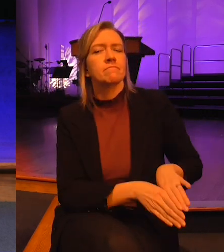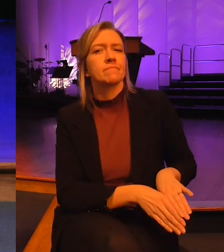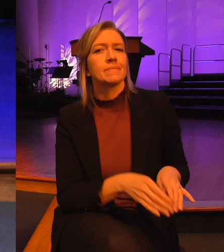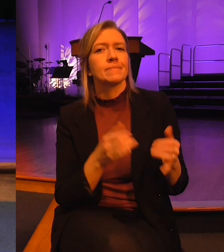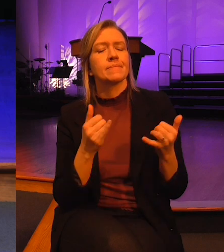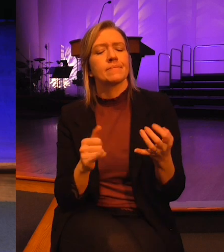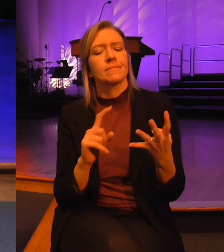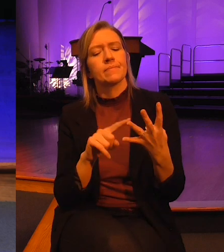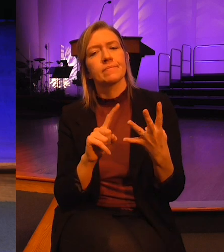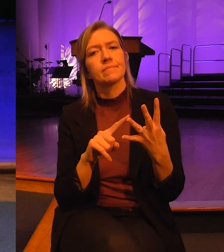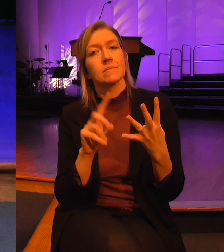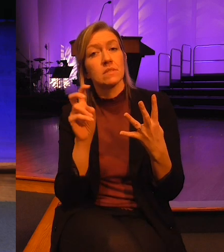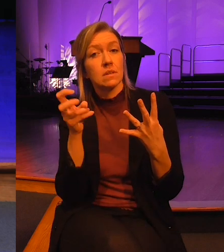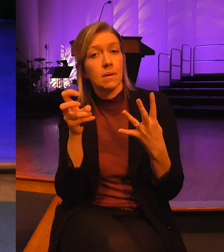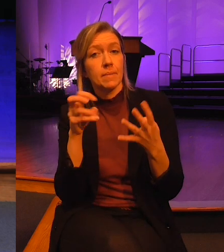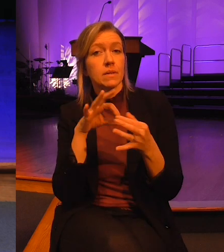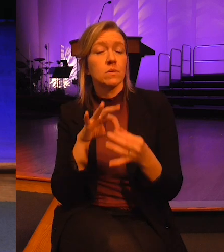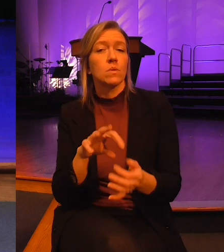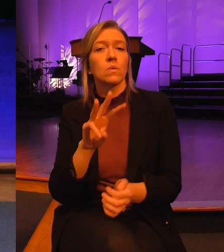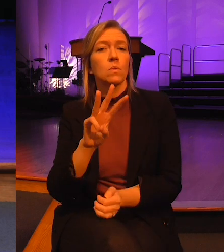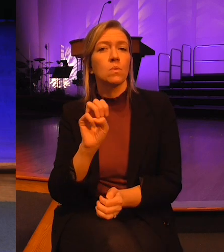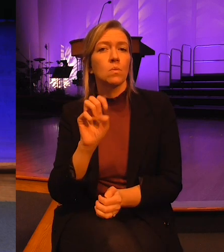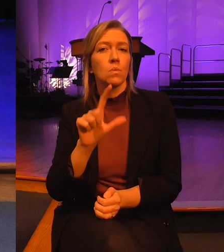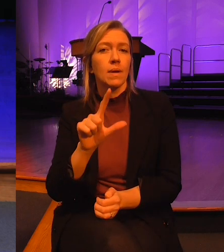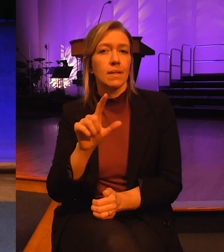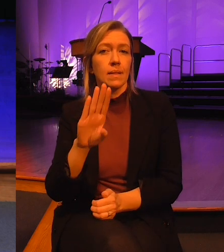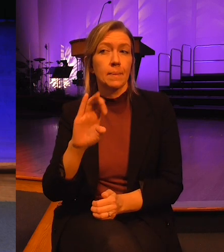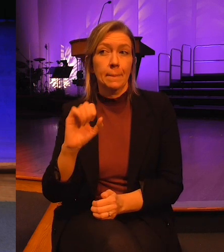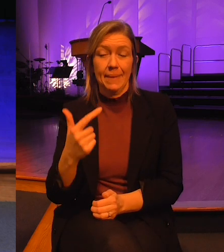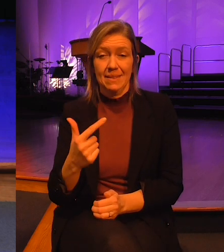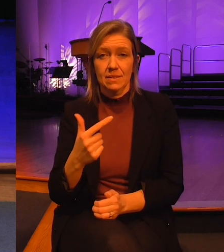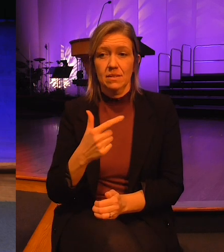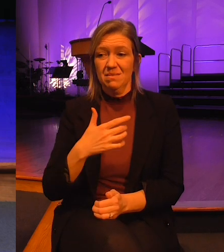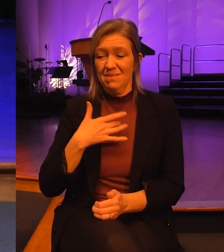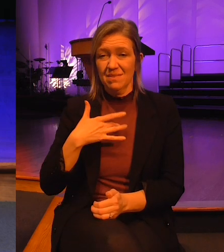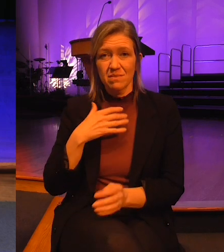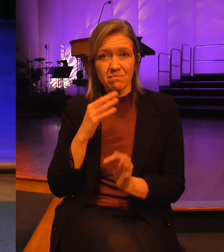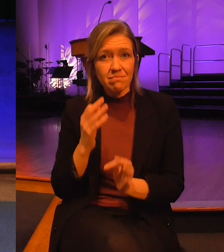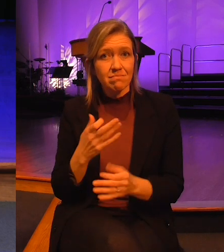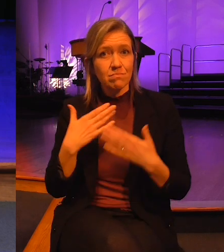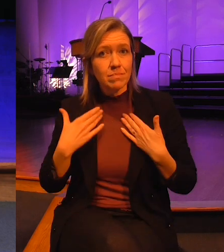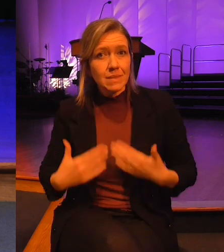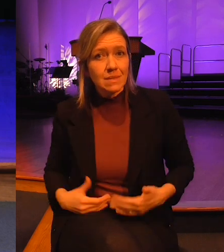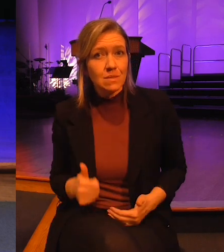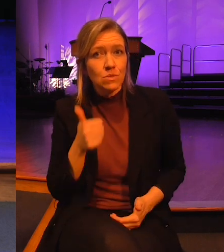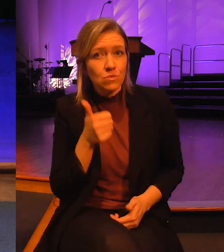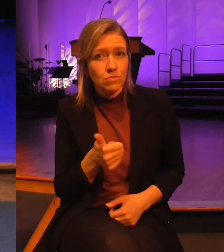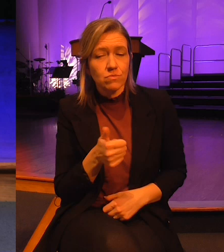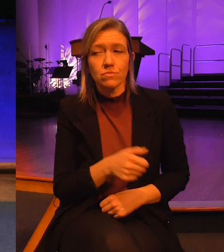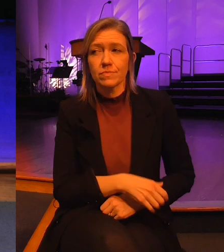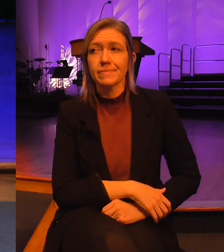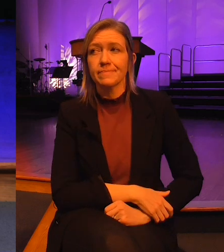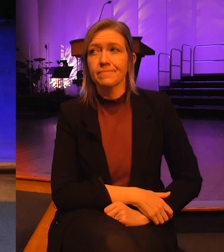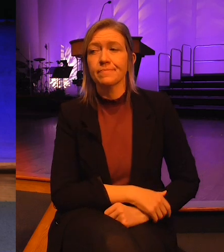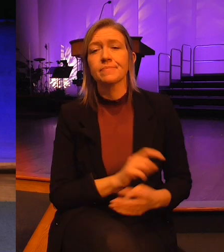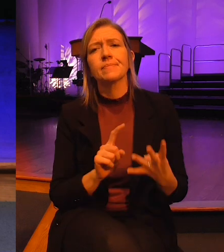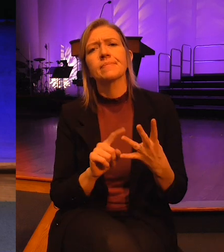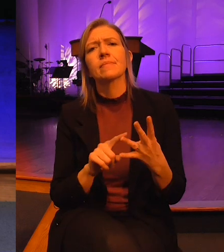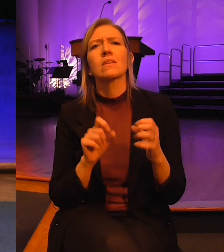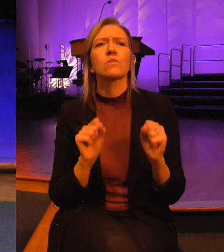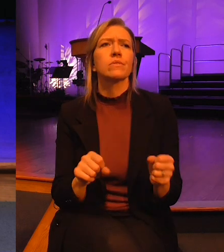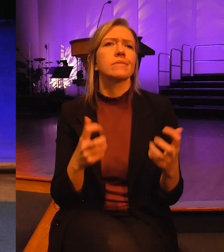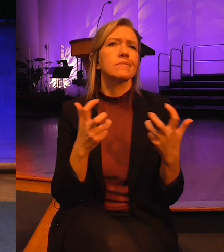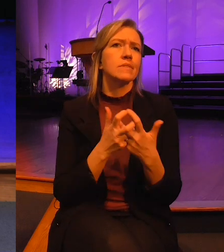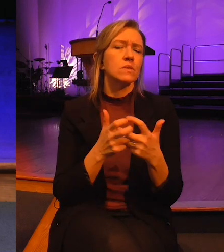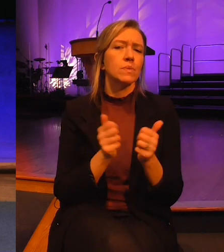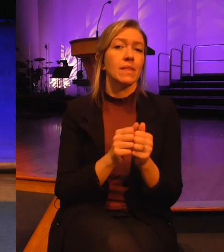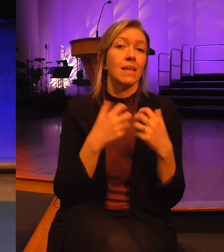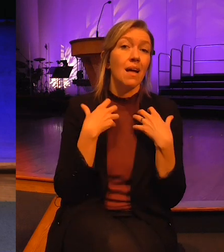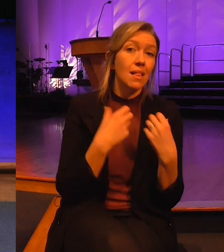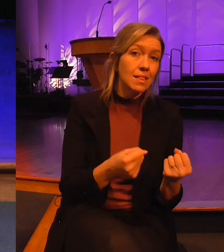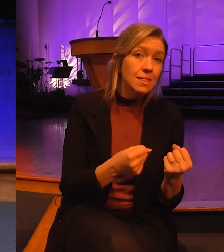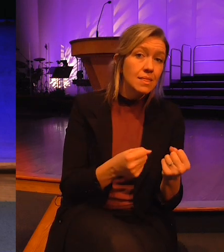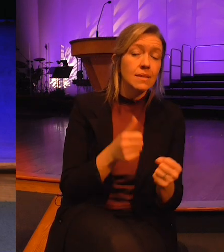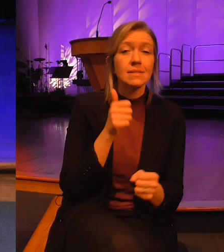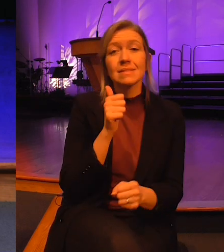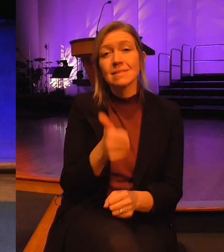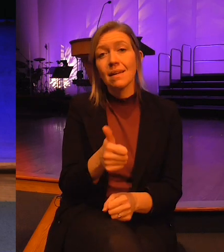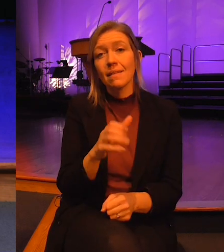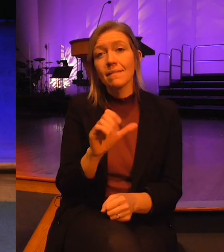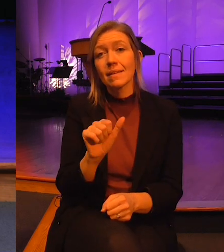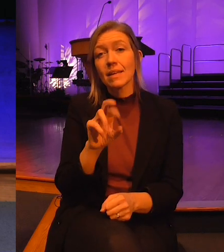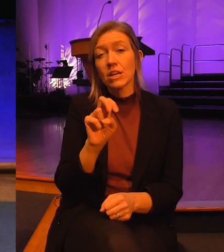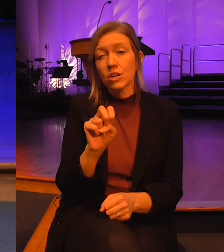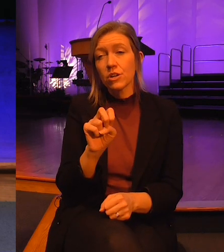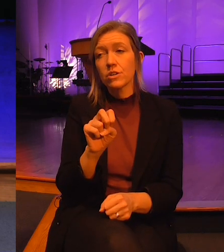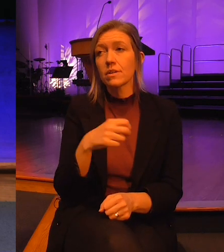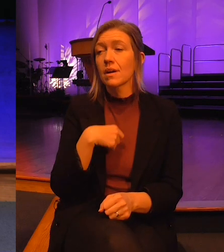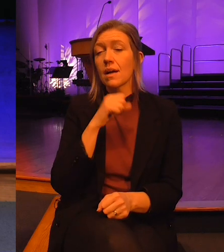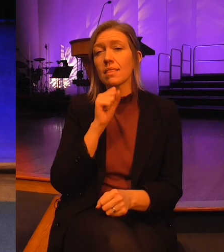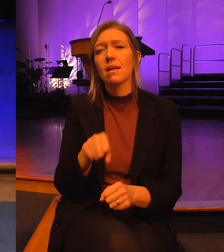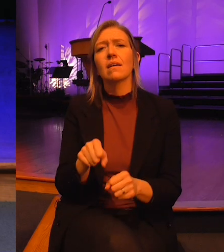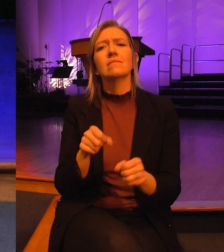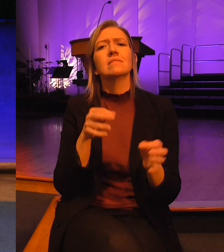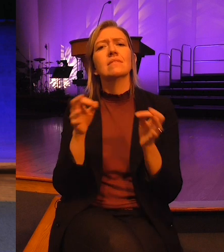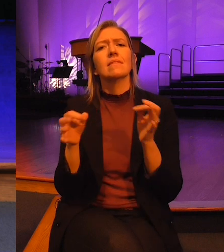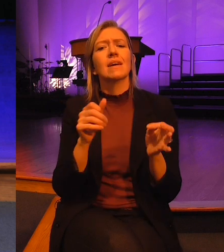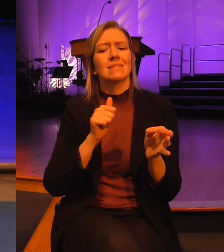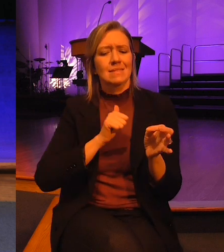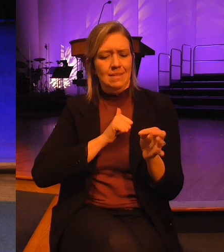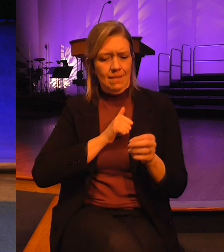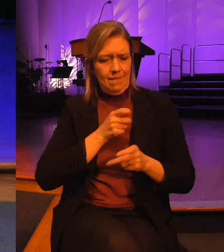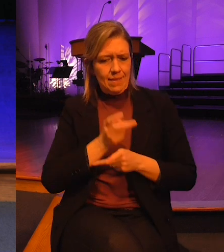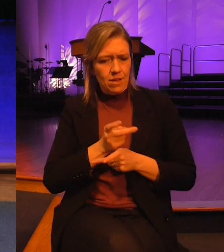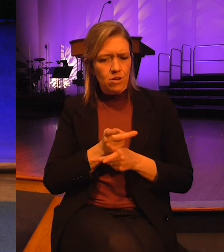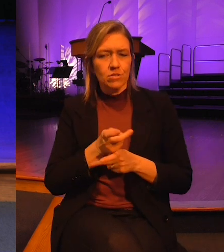bienestar podría aparecer como salud o cuidado personal y me encanta considerar el cuidado personal como un amor propio trabajador,